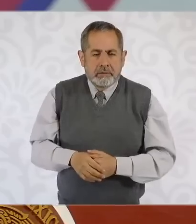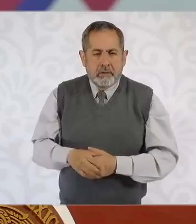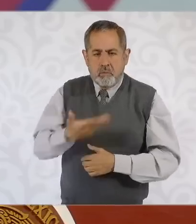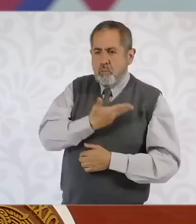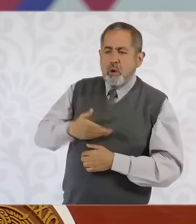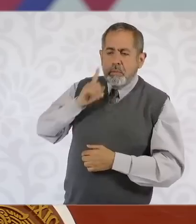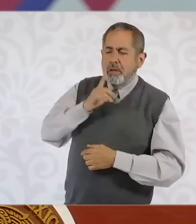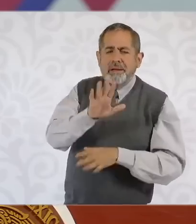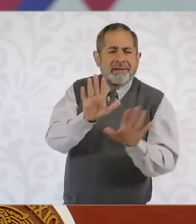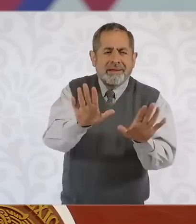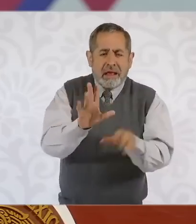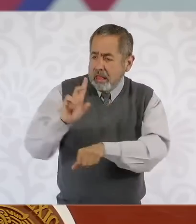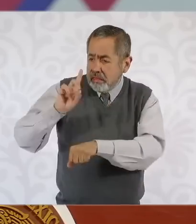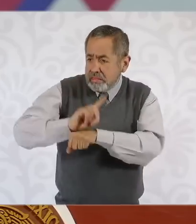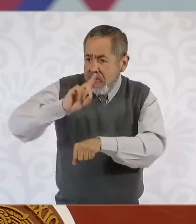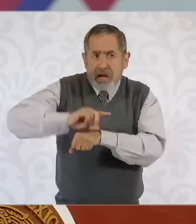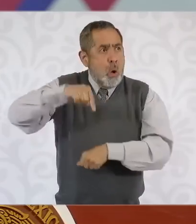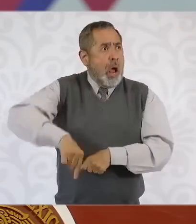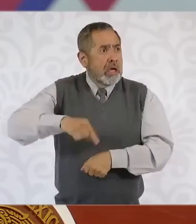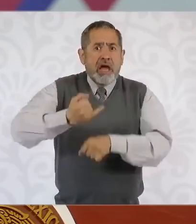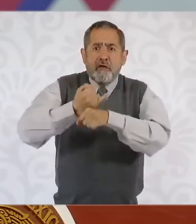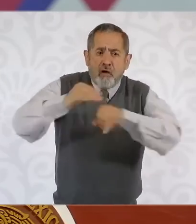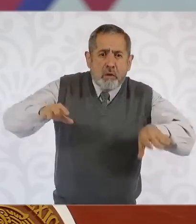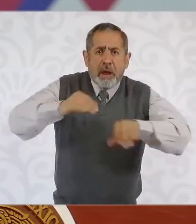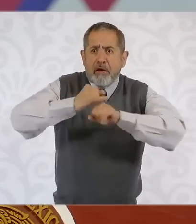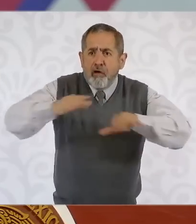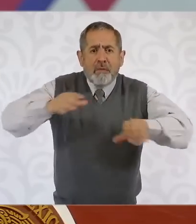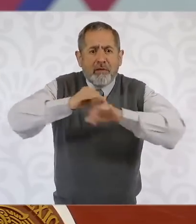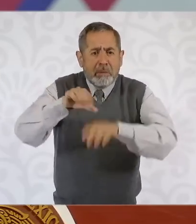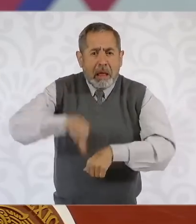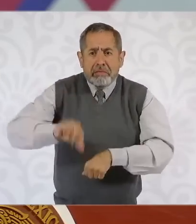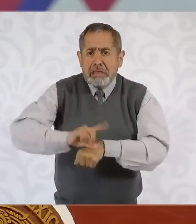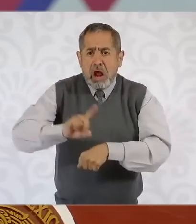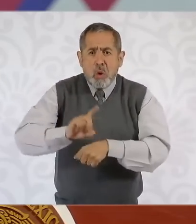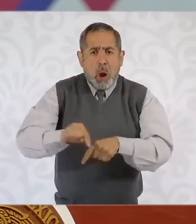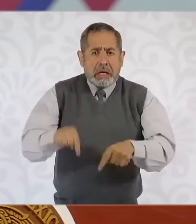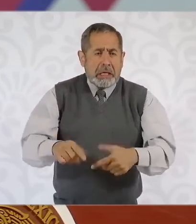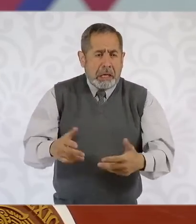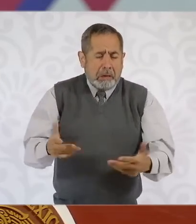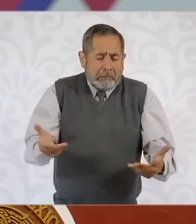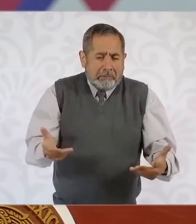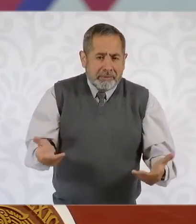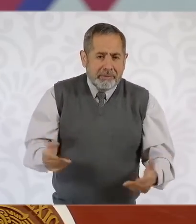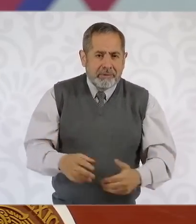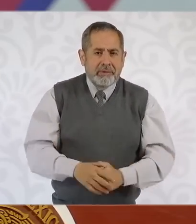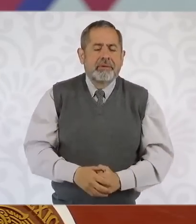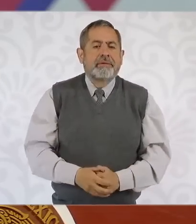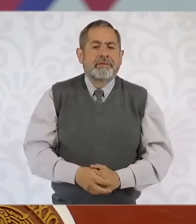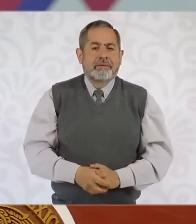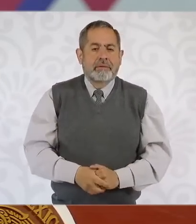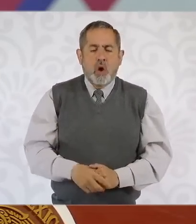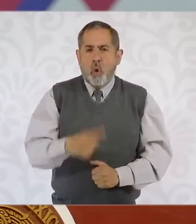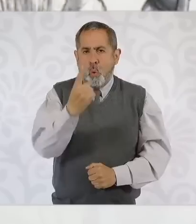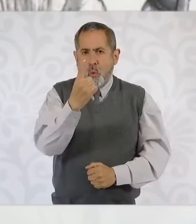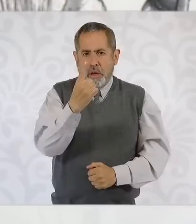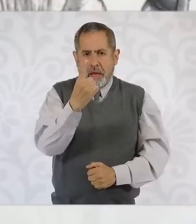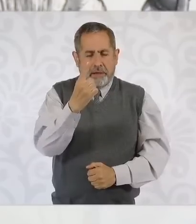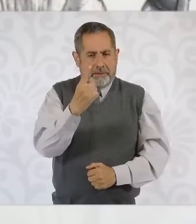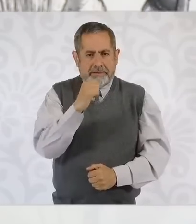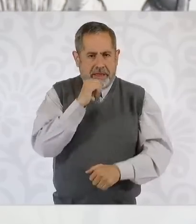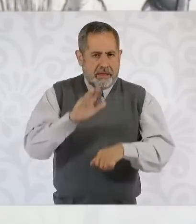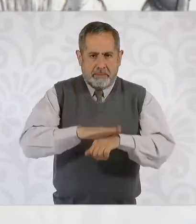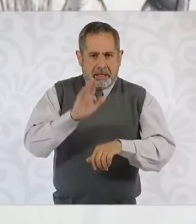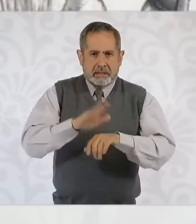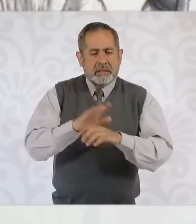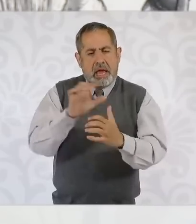diario a ver vamos a tomar una más yo creo y damos por terminado y ya